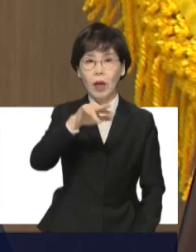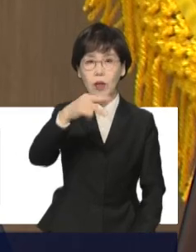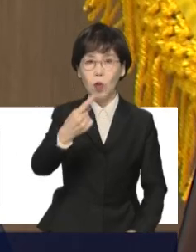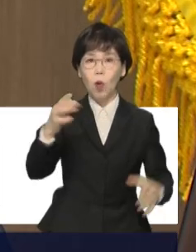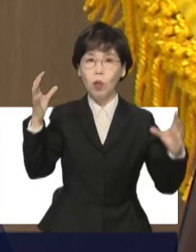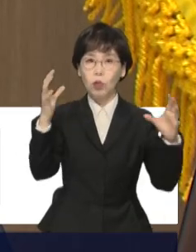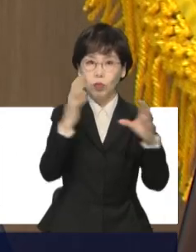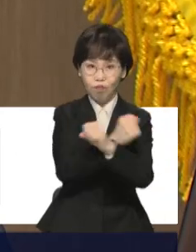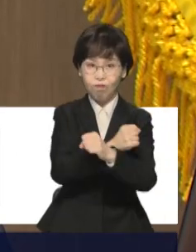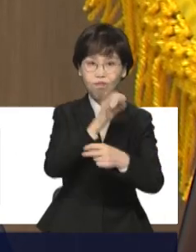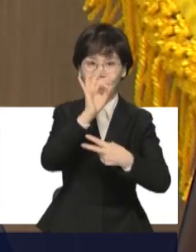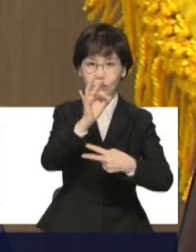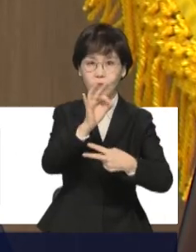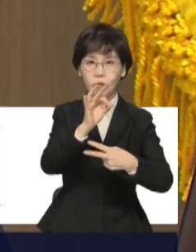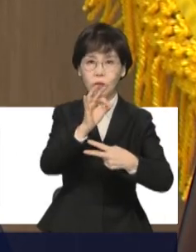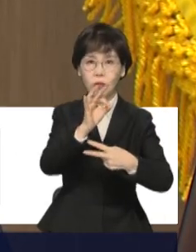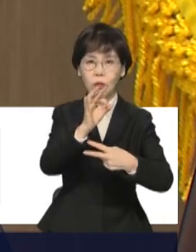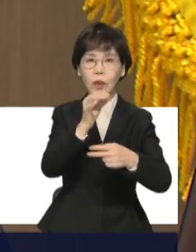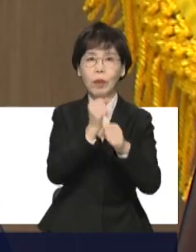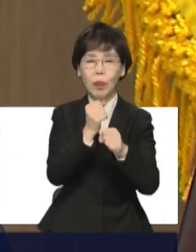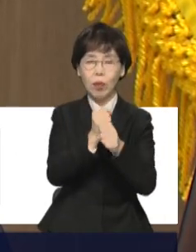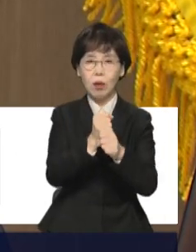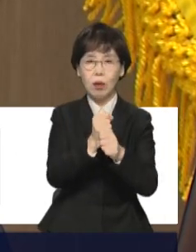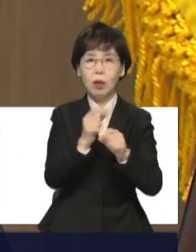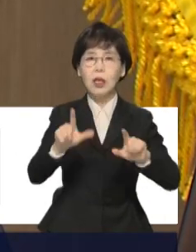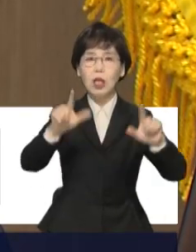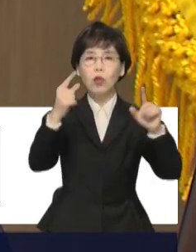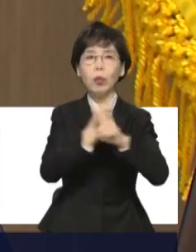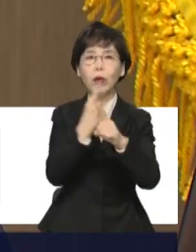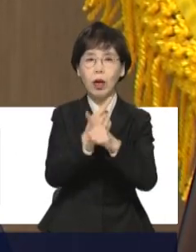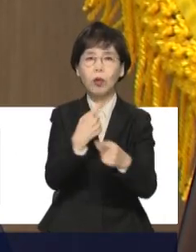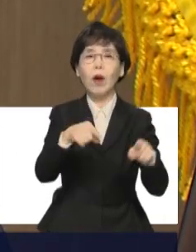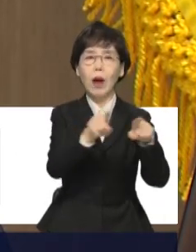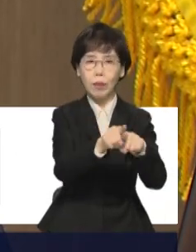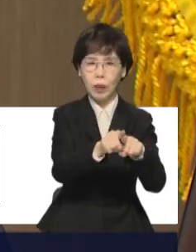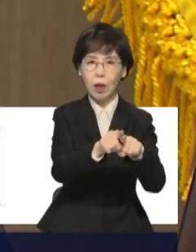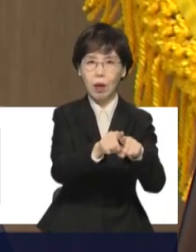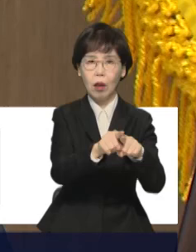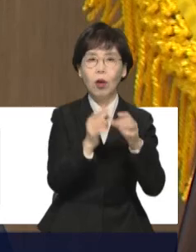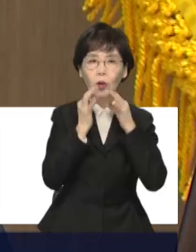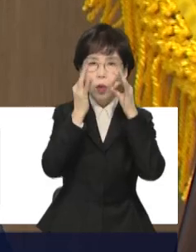기후변화에도 함께 대응할 수 있습니다. 특히 한일 양국 간 경제 협력 강화는 양국